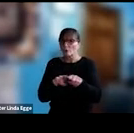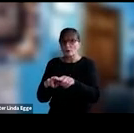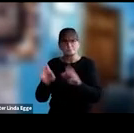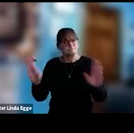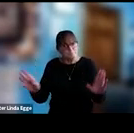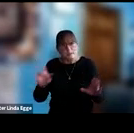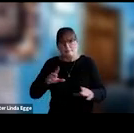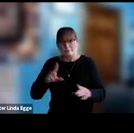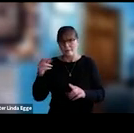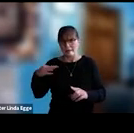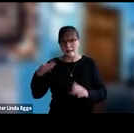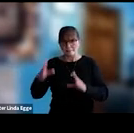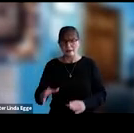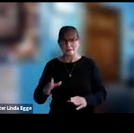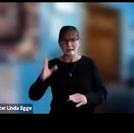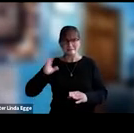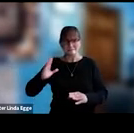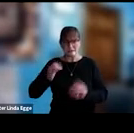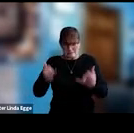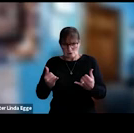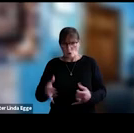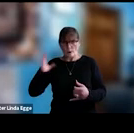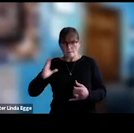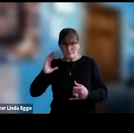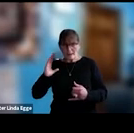tenga un diagnóstico actual o pasado de trastorno por consumo de sustancias,